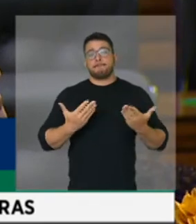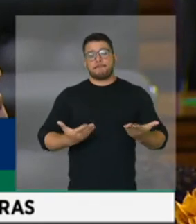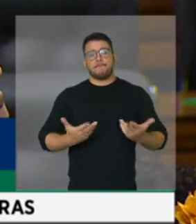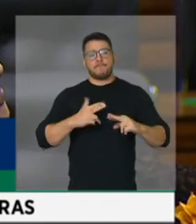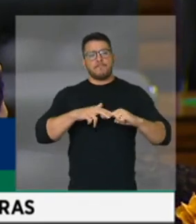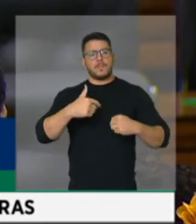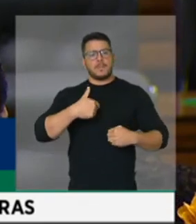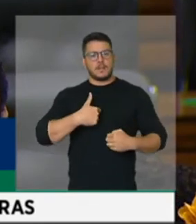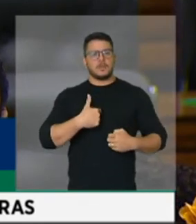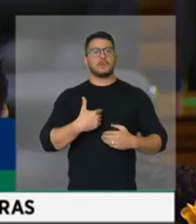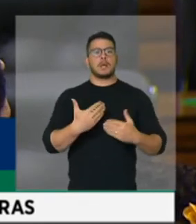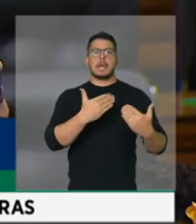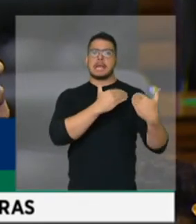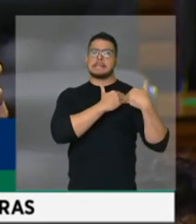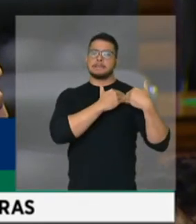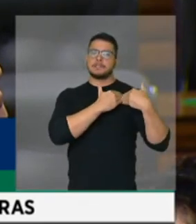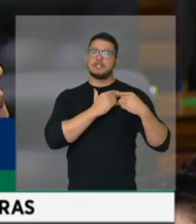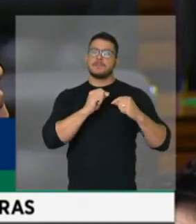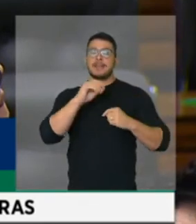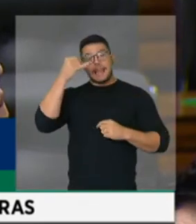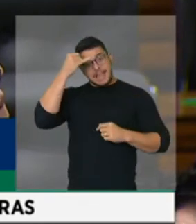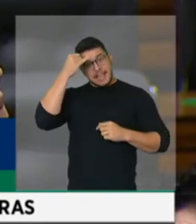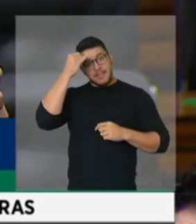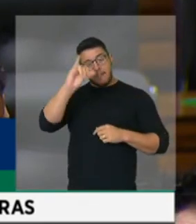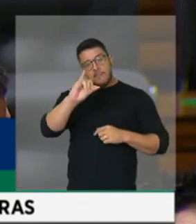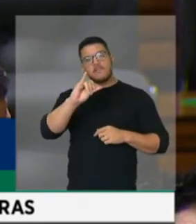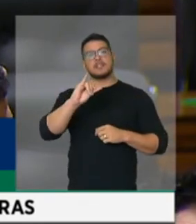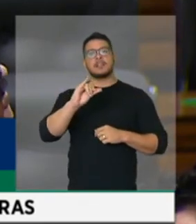CAPITAL ESTRANGEIRO? EU NÃO PRETENDO NACIONALIZAR NEM BENS NEM O CAPITAL ESTRANGEIRO.